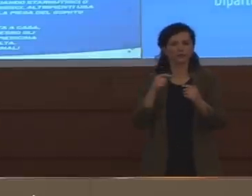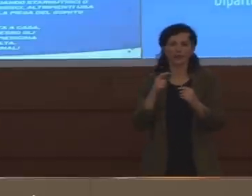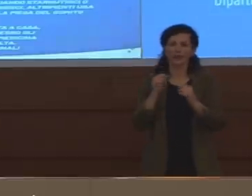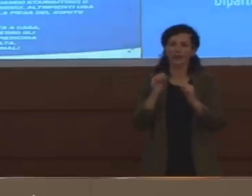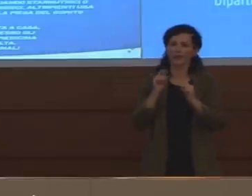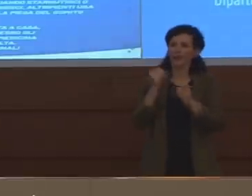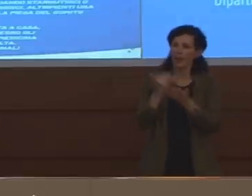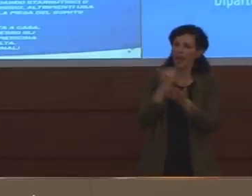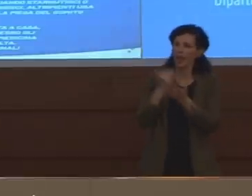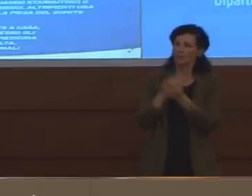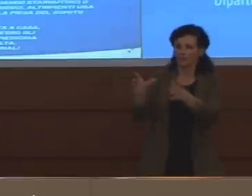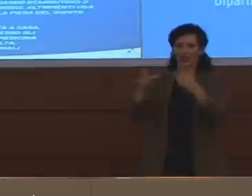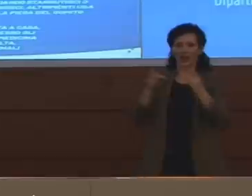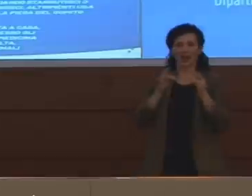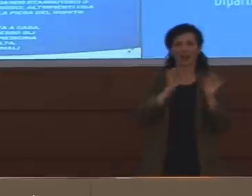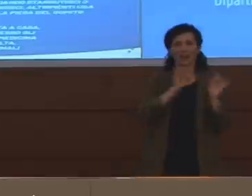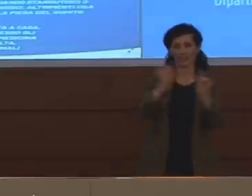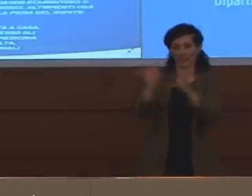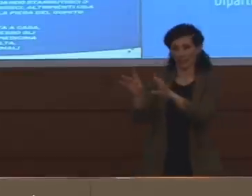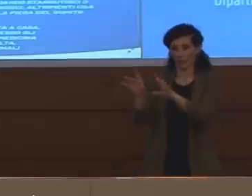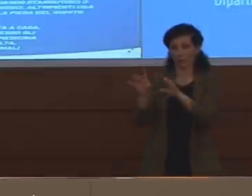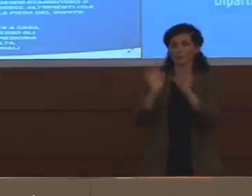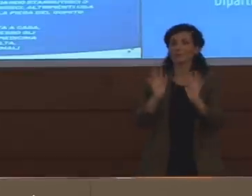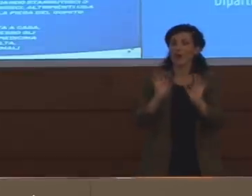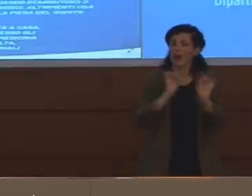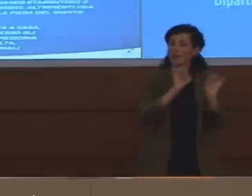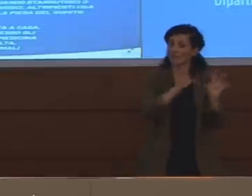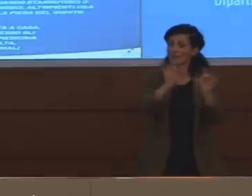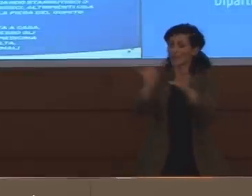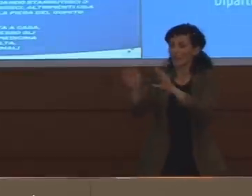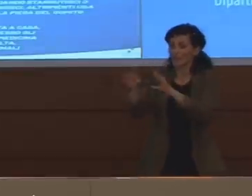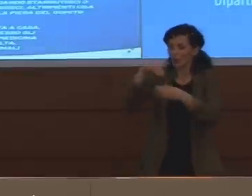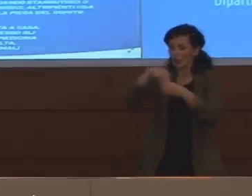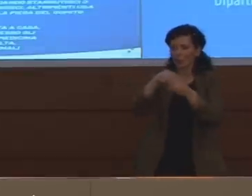Ma la risposta ai virus ha una forte componente